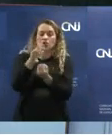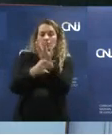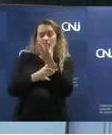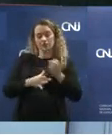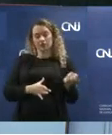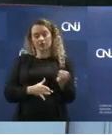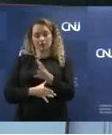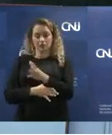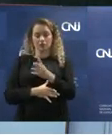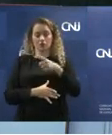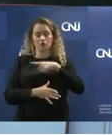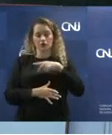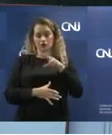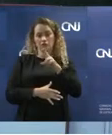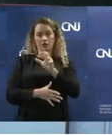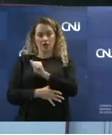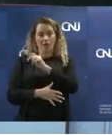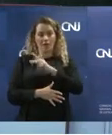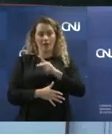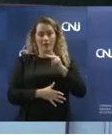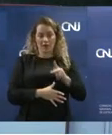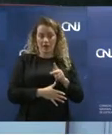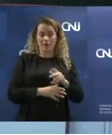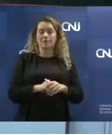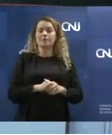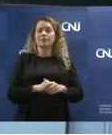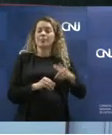Do ponto de vista técnico, a inovação diz respeito também